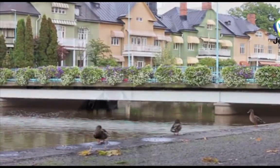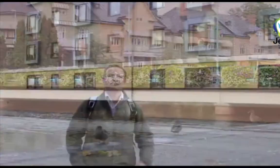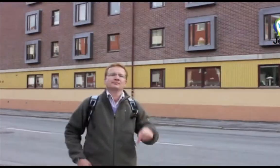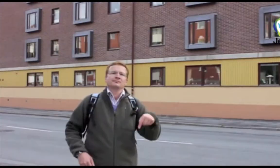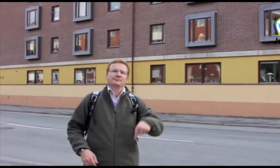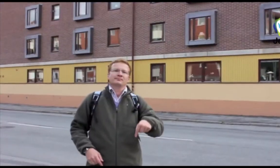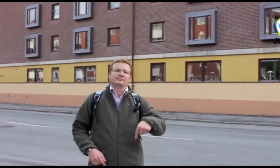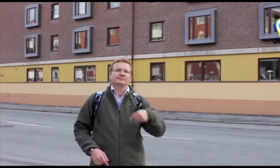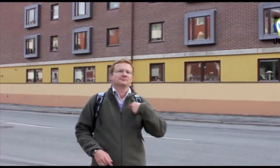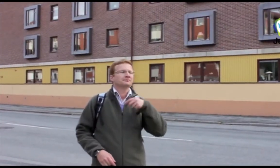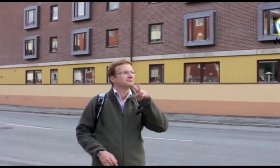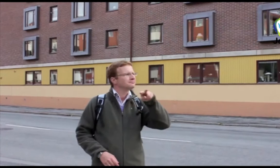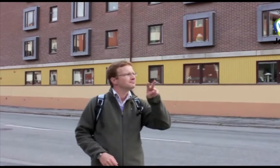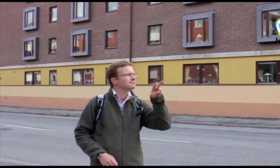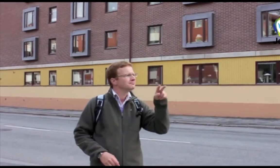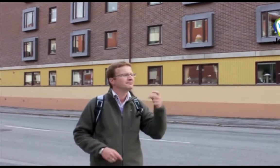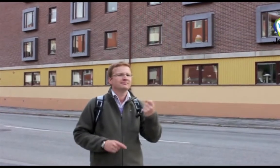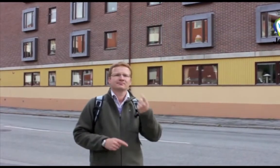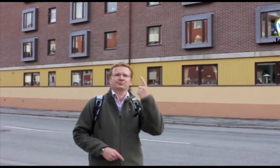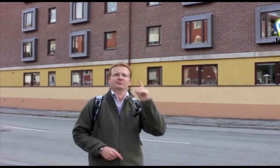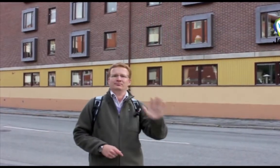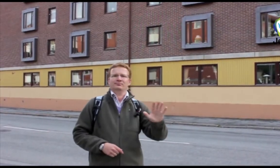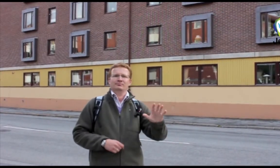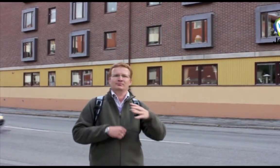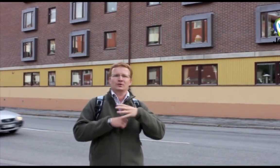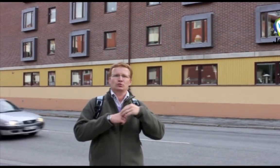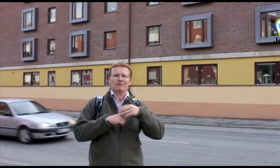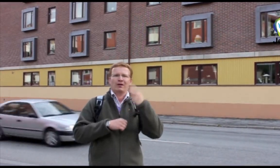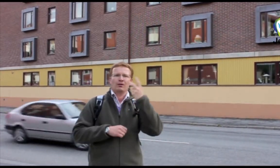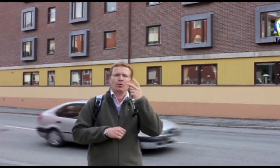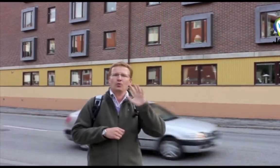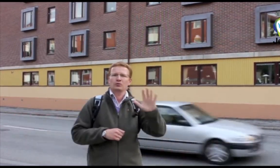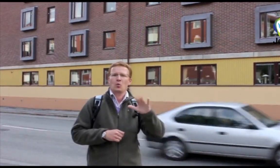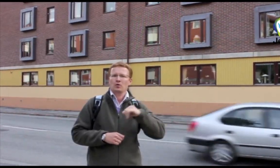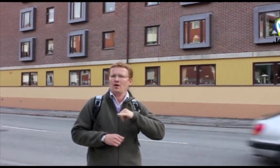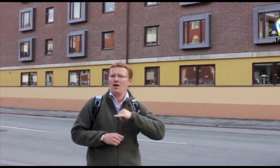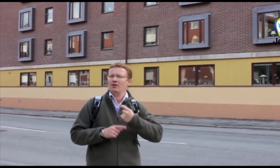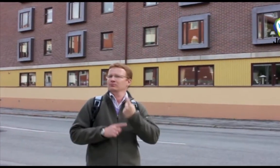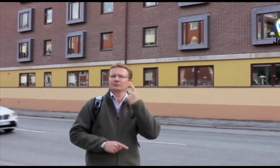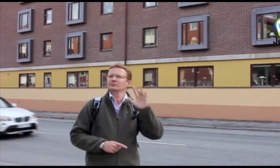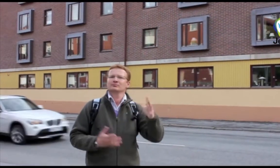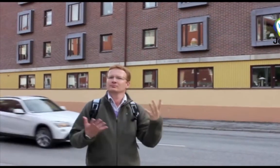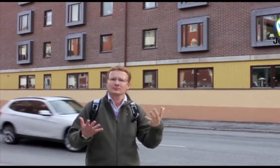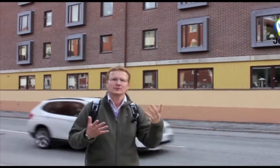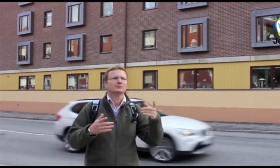Városnézés közben feltűnt, hogy mi a svédek egyik kultúrája.